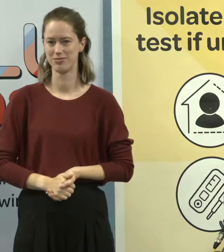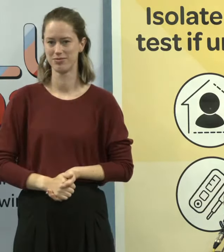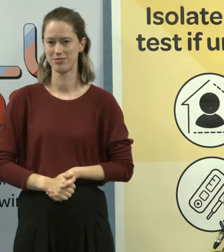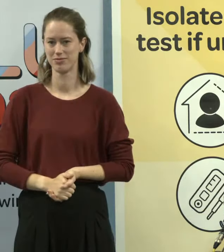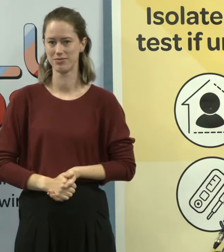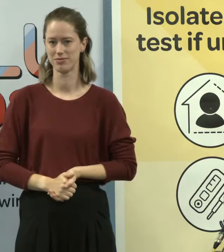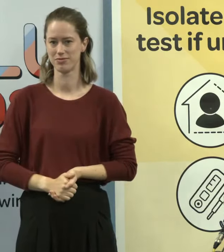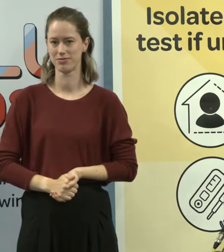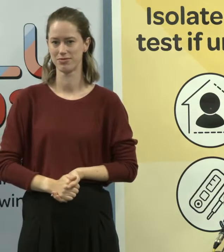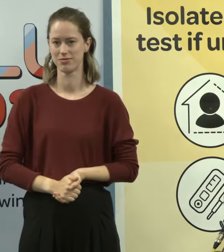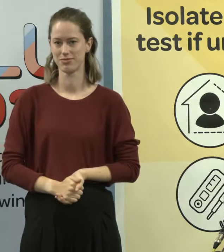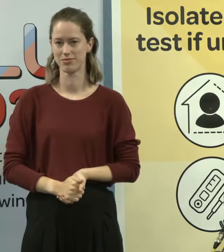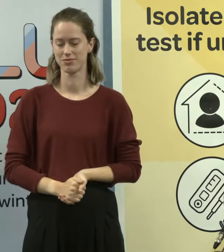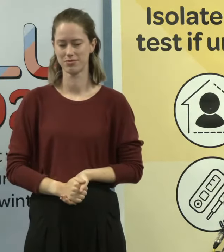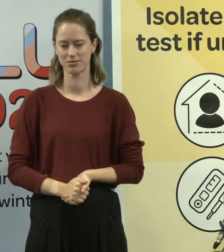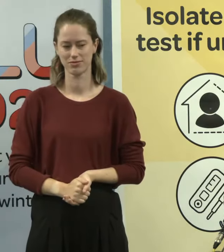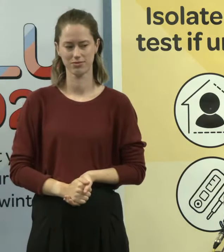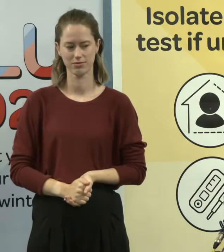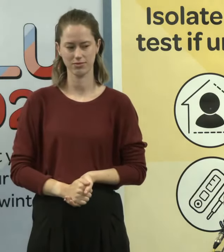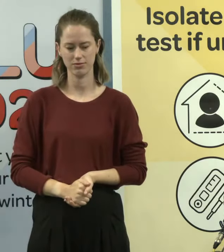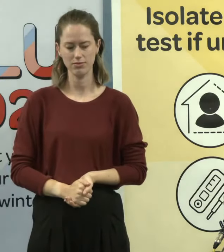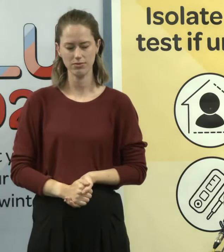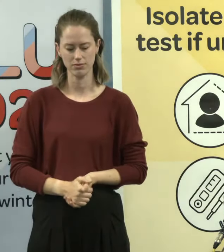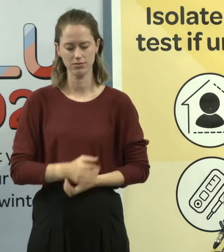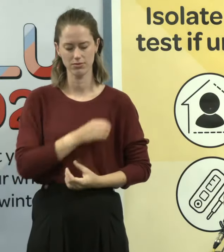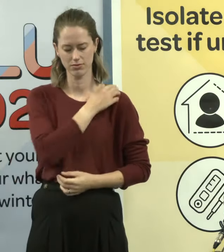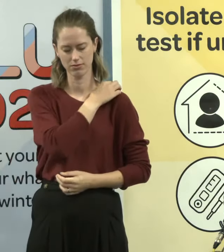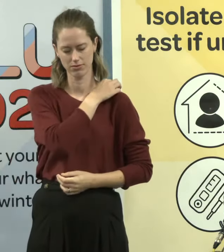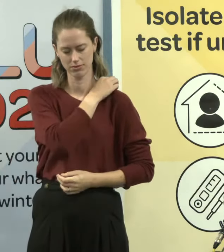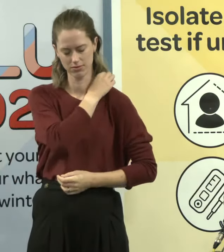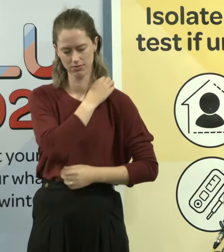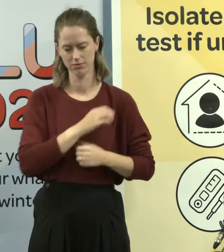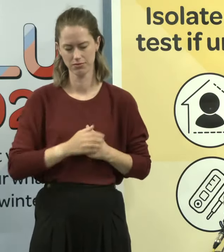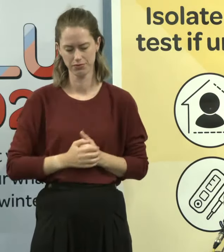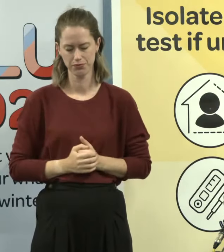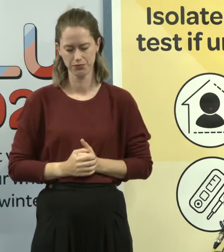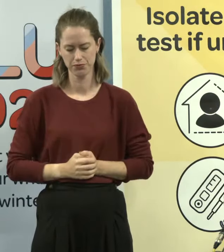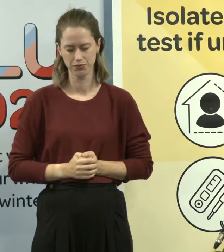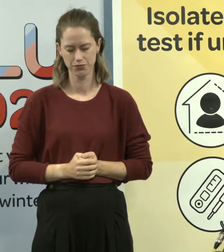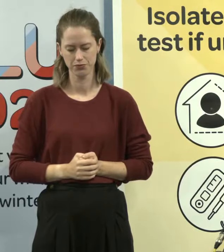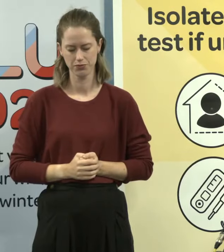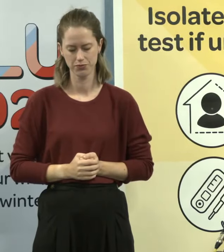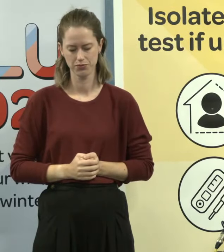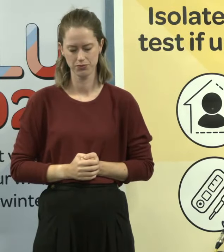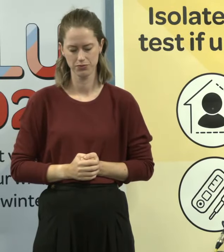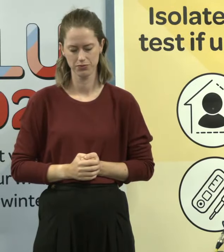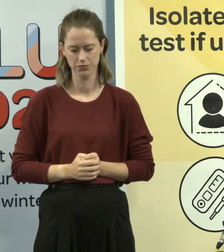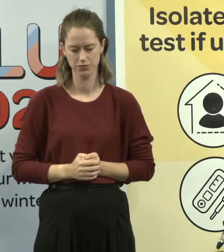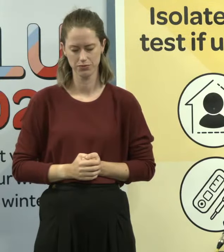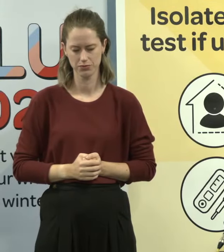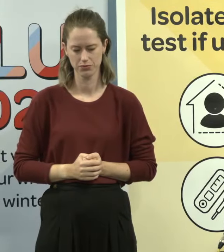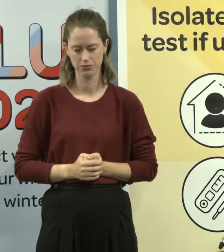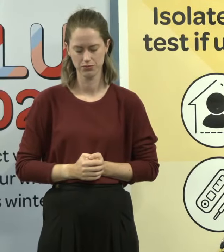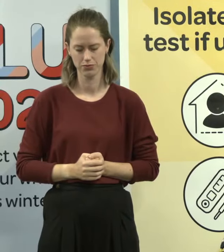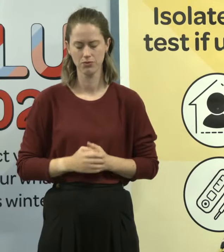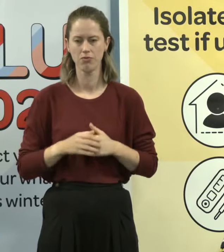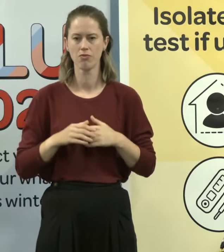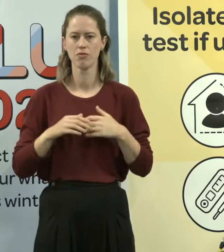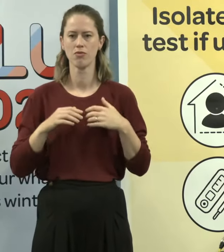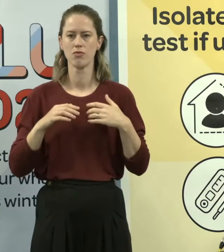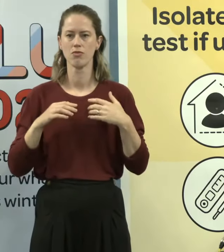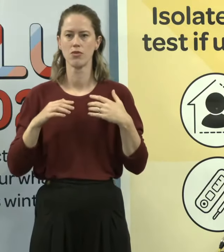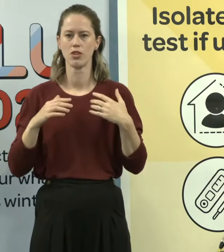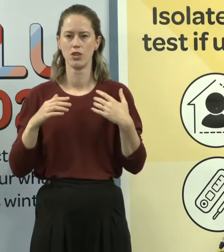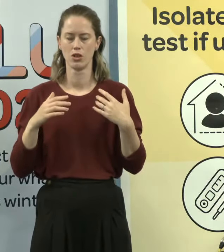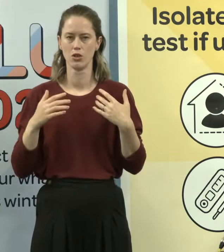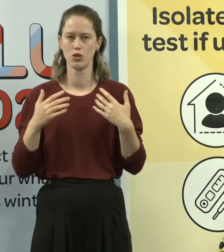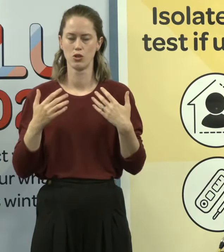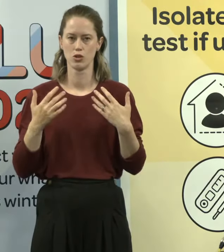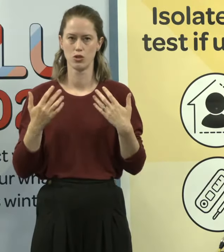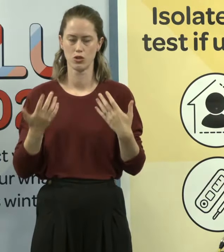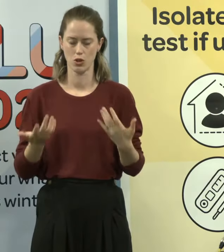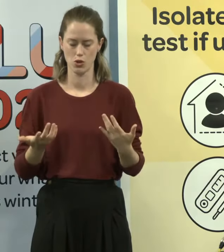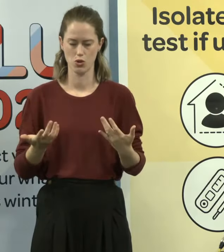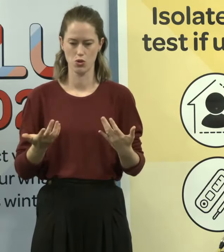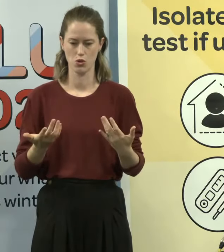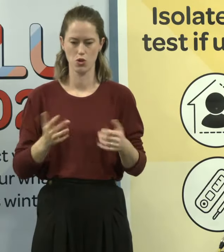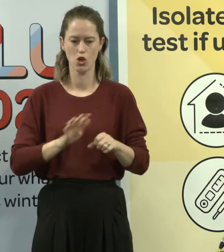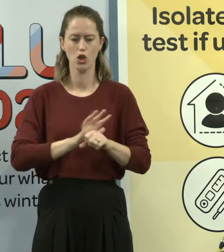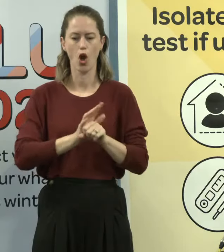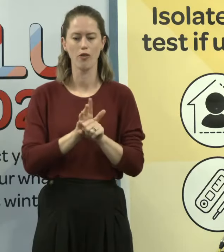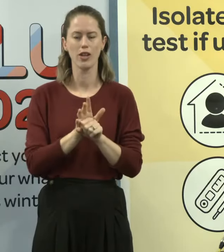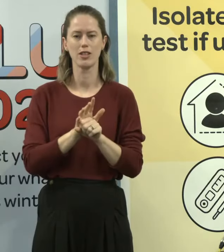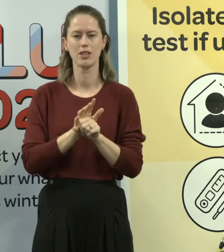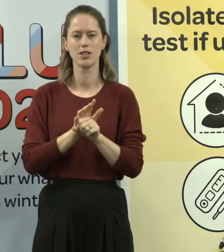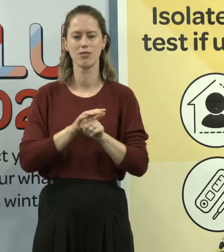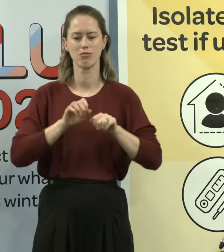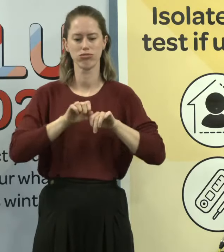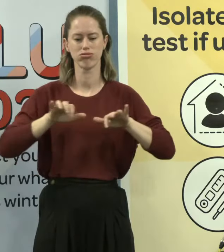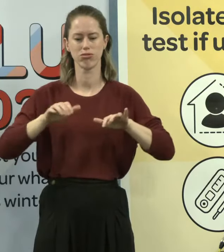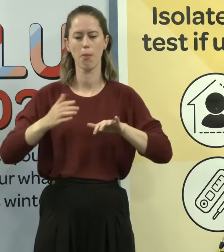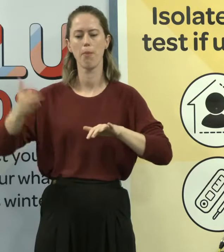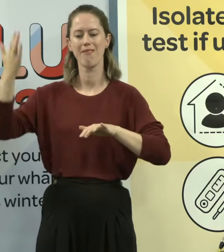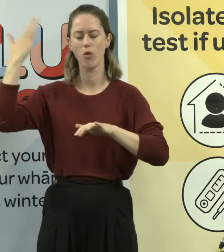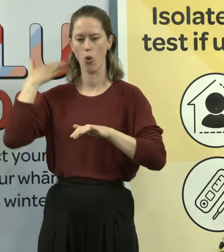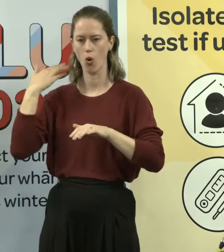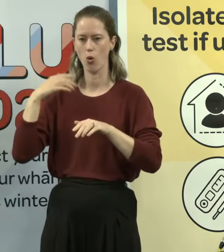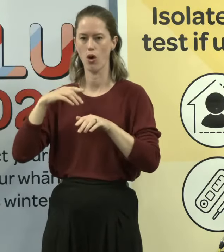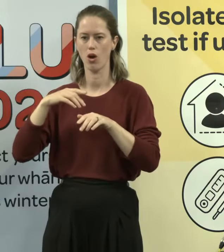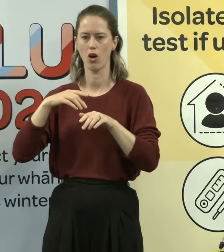whakamatau i tera?